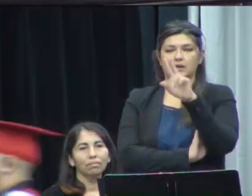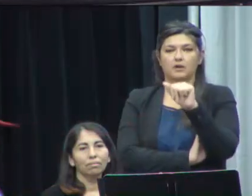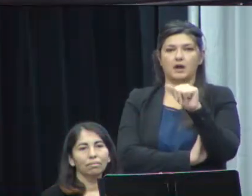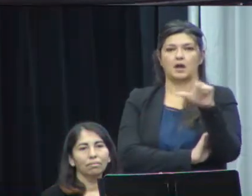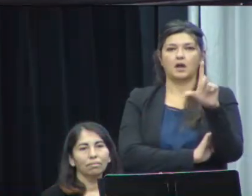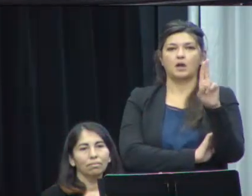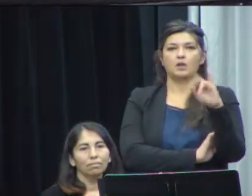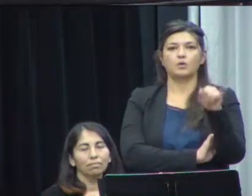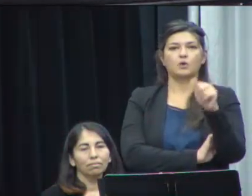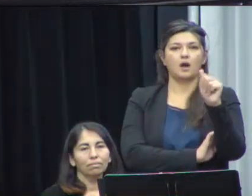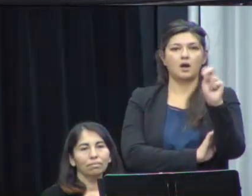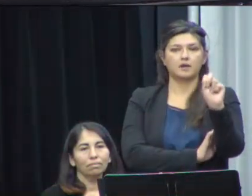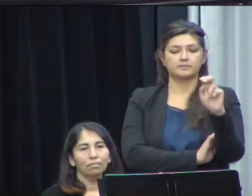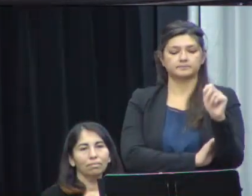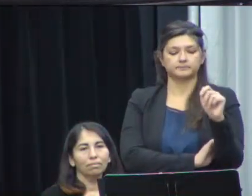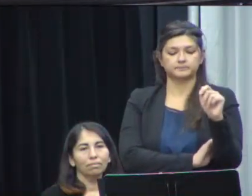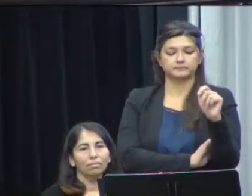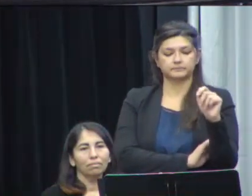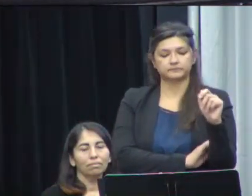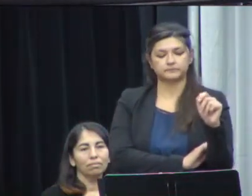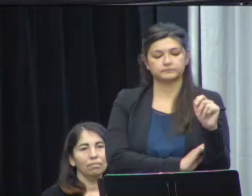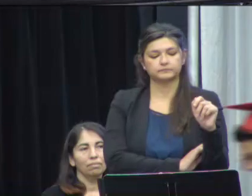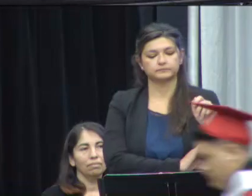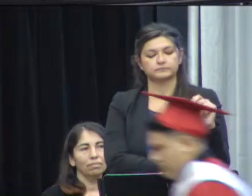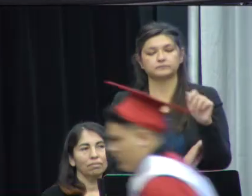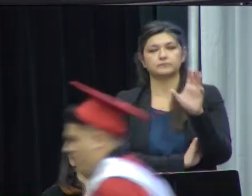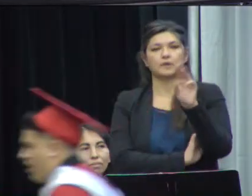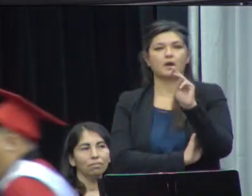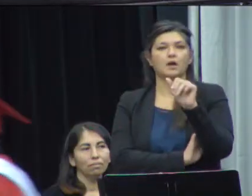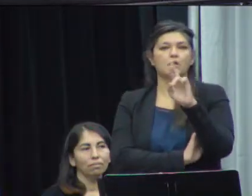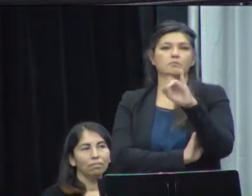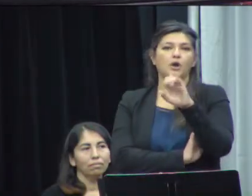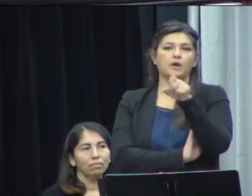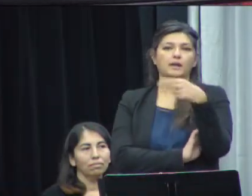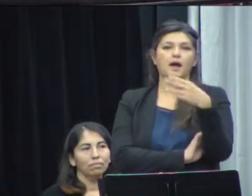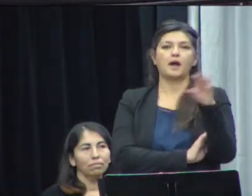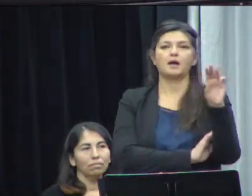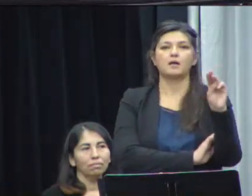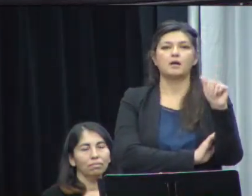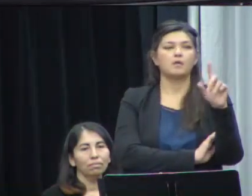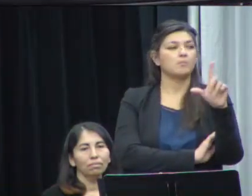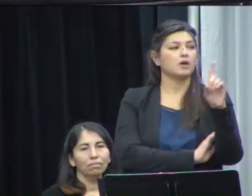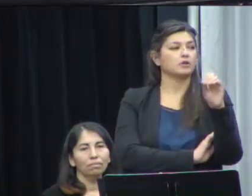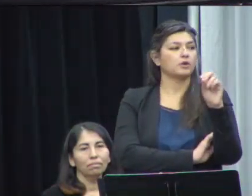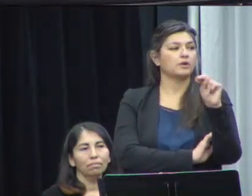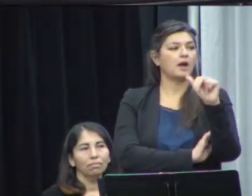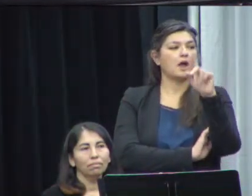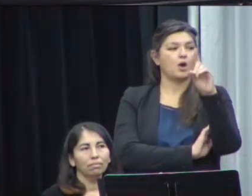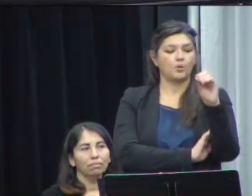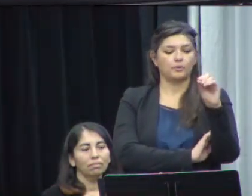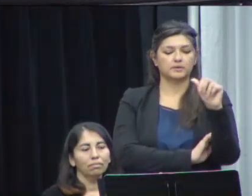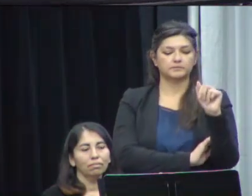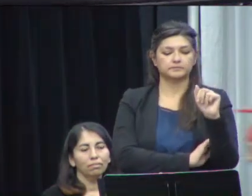(audience applauds) Mariah Maldonado. (audience applauds)